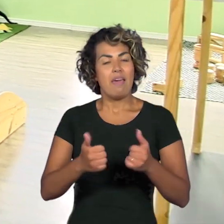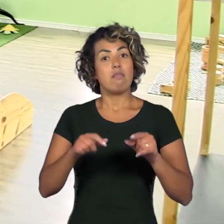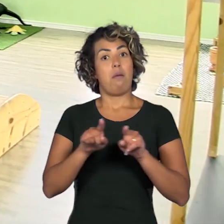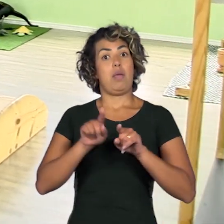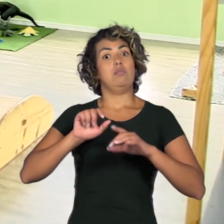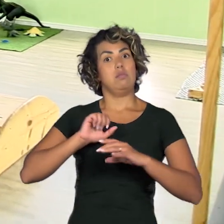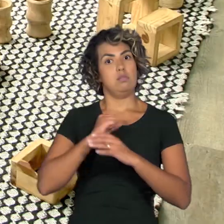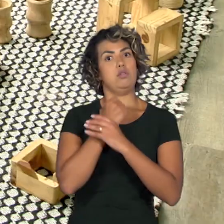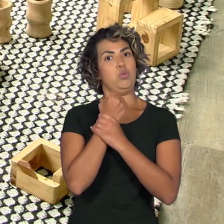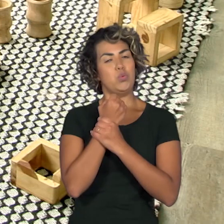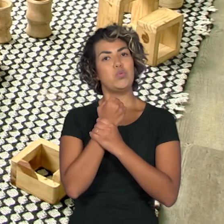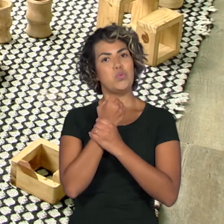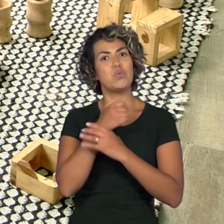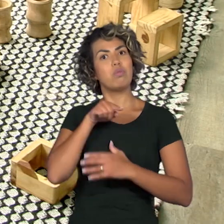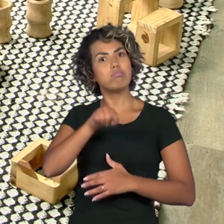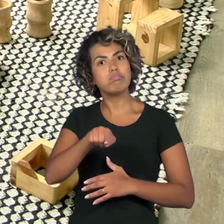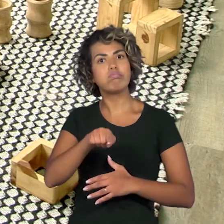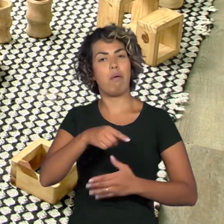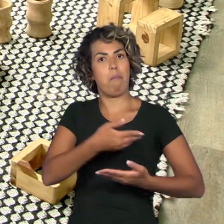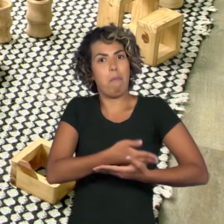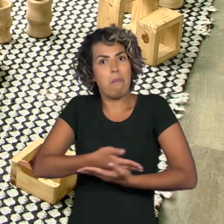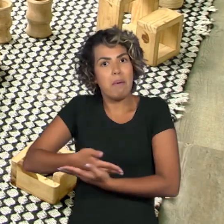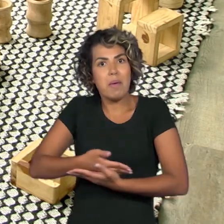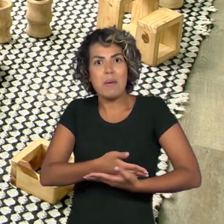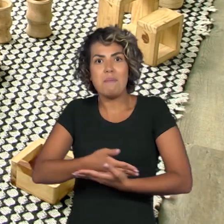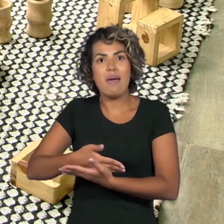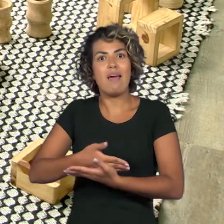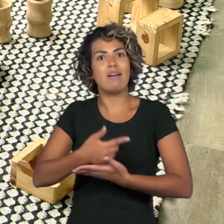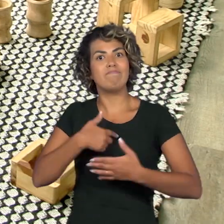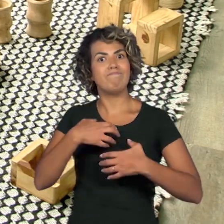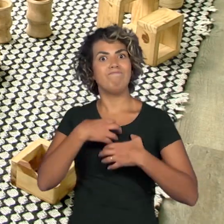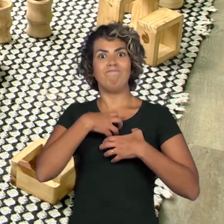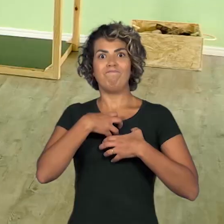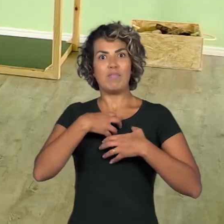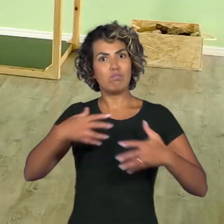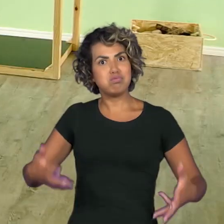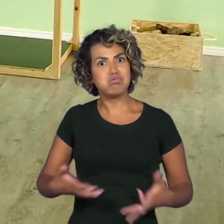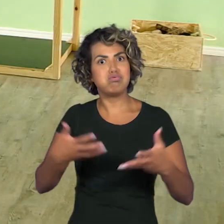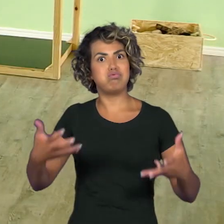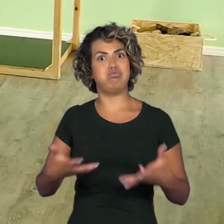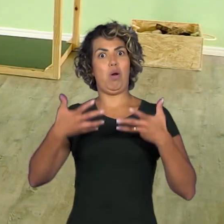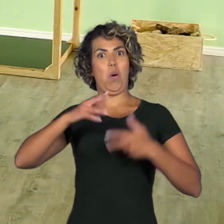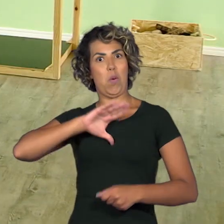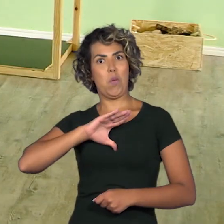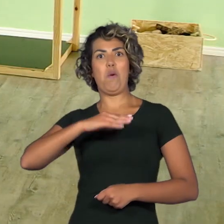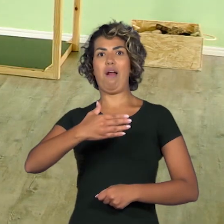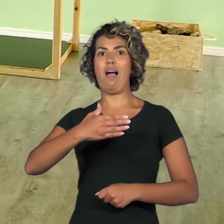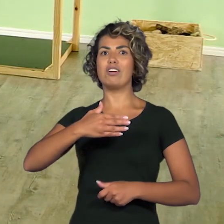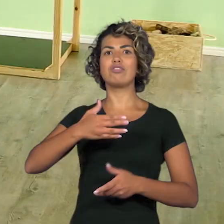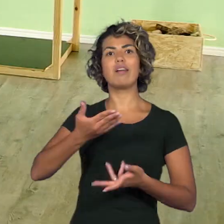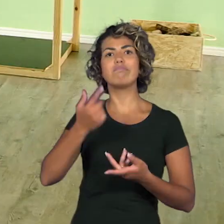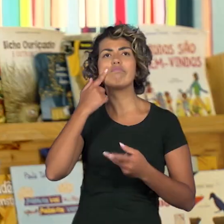UMA ADULTA DISPONÍVEL QUE ENCORAJE O BEBÊ NAS SUAS CONQUISTAS, COMO FALAR, ANDAR E BRINCAR.